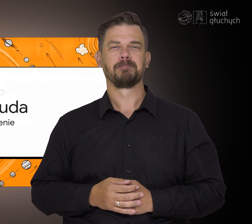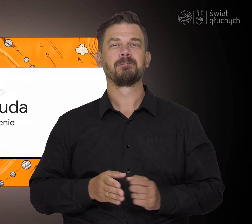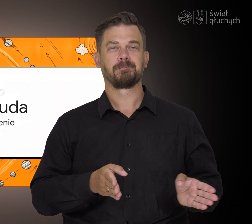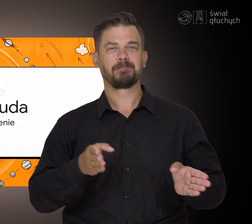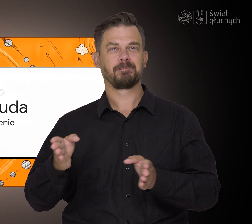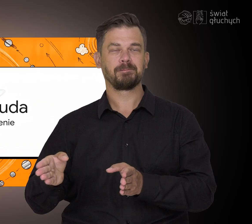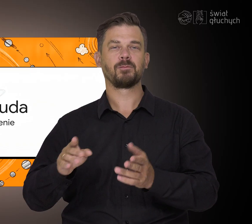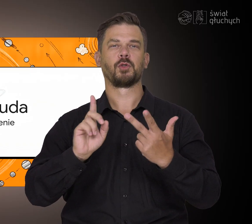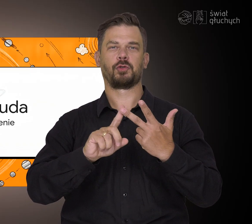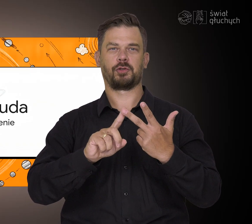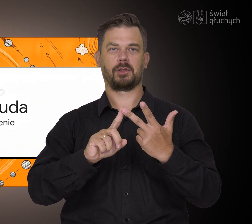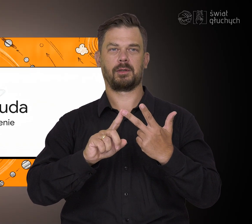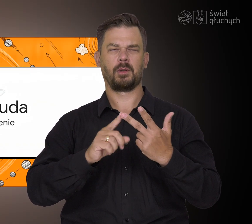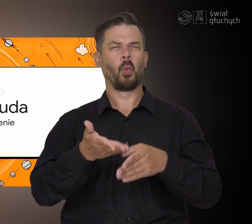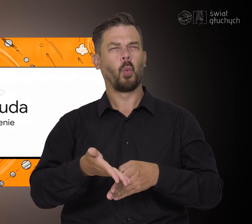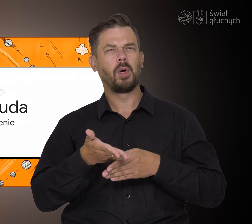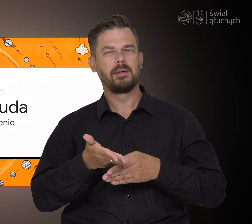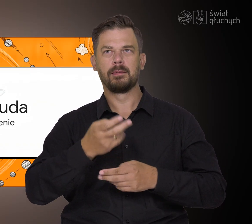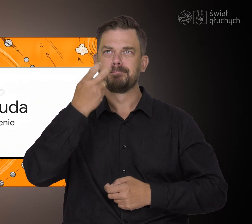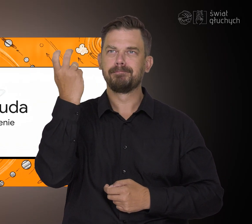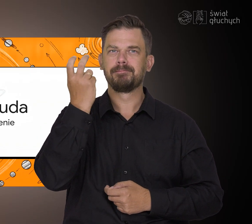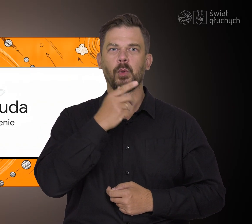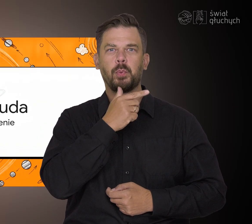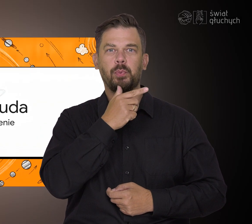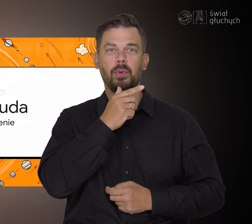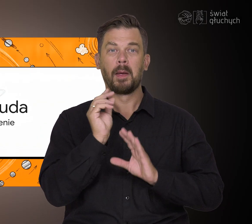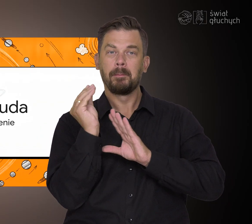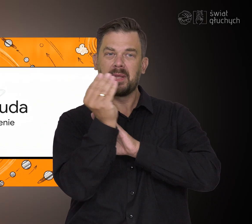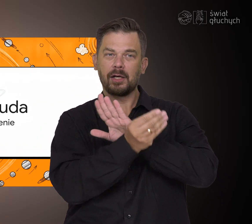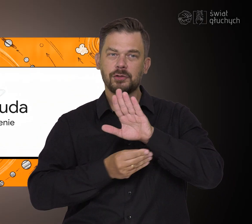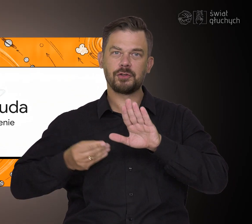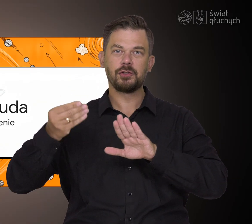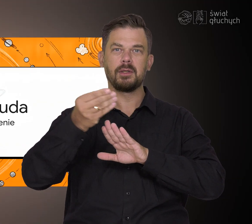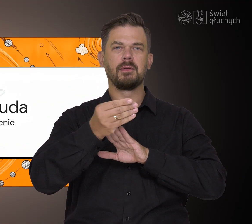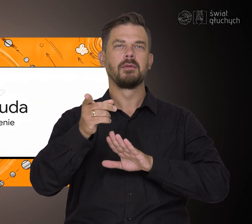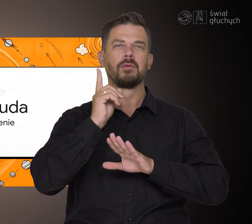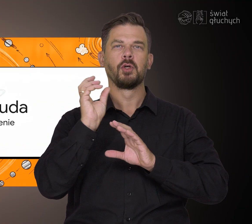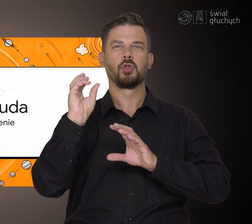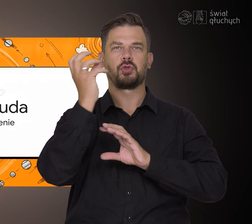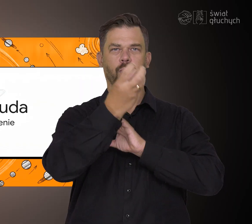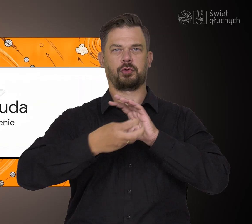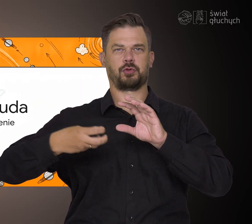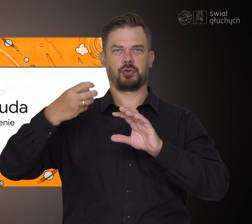Przechodzimy do części trzeciej. Ukryte cuda, zakurzone pierścienie i szekspirowskie księżyce.